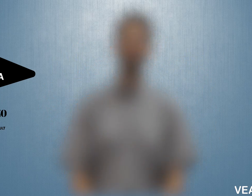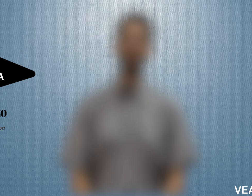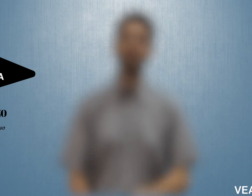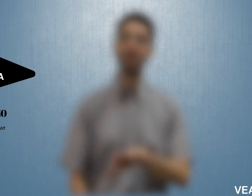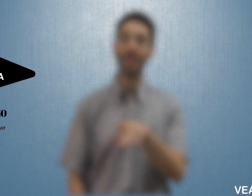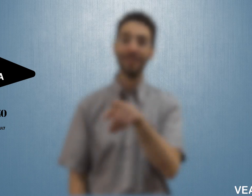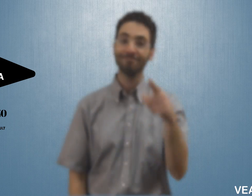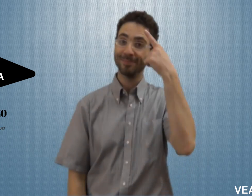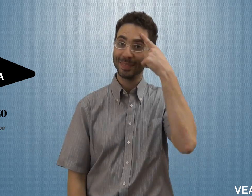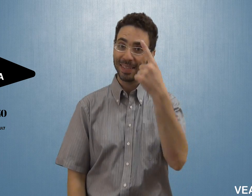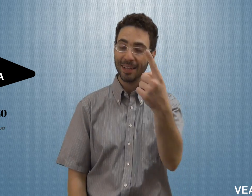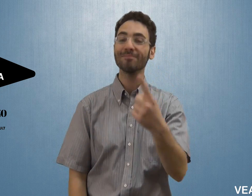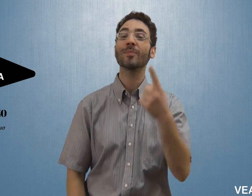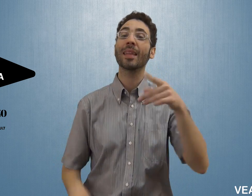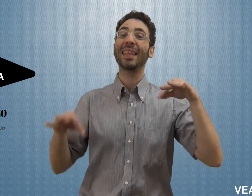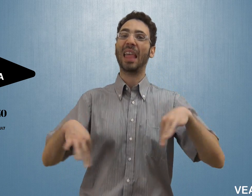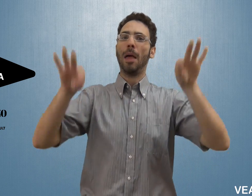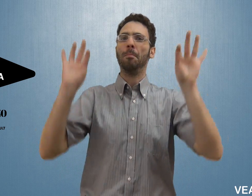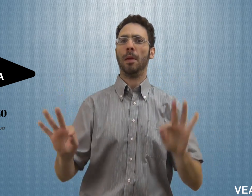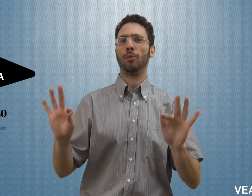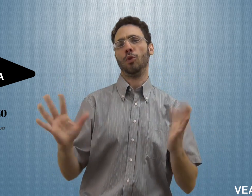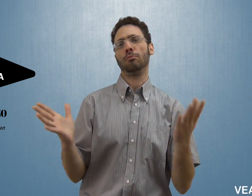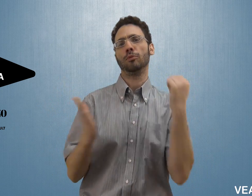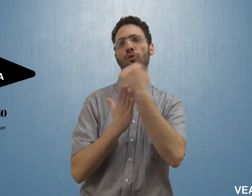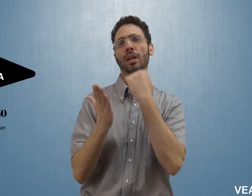Il tappeto – un elemento molto presente